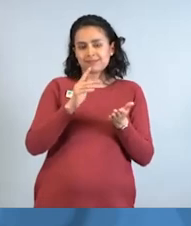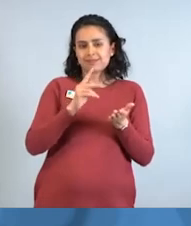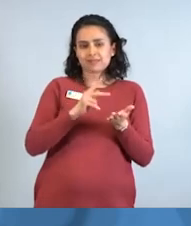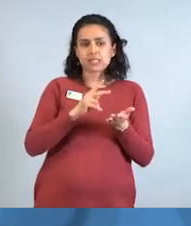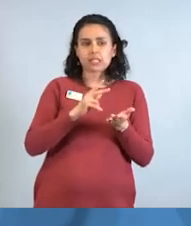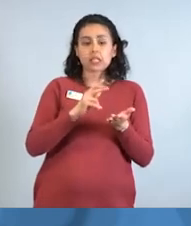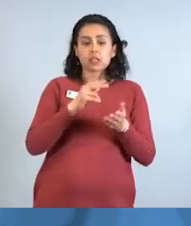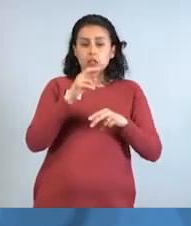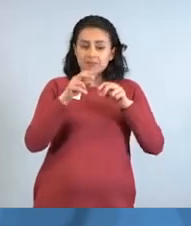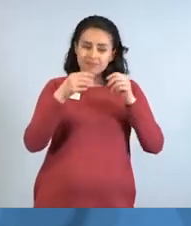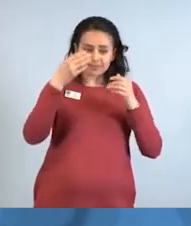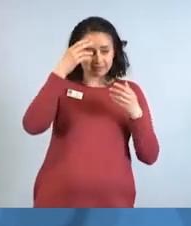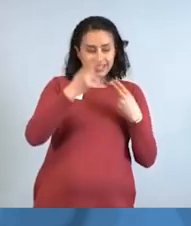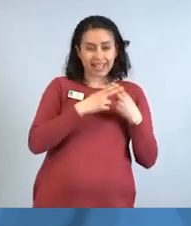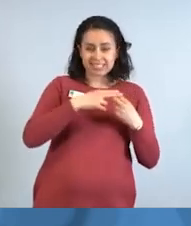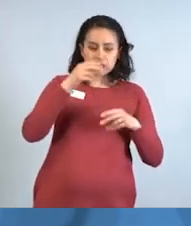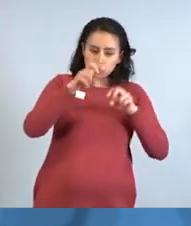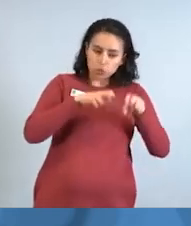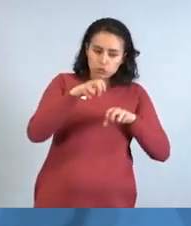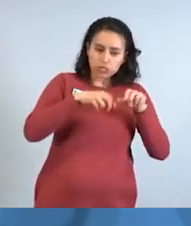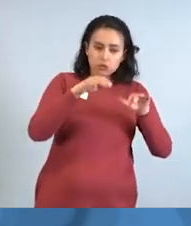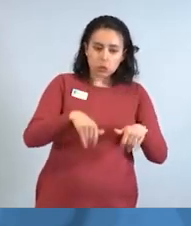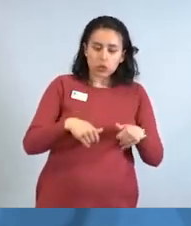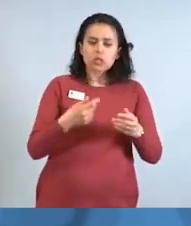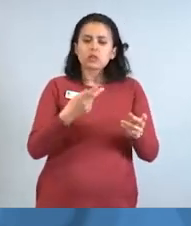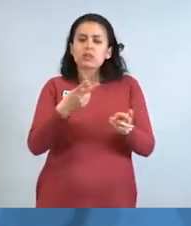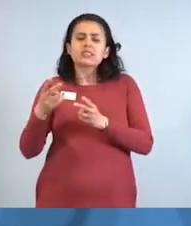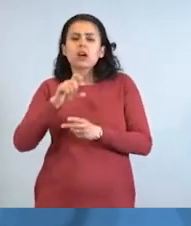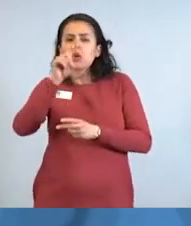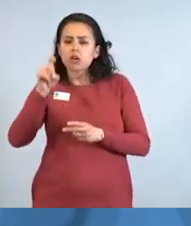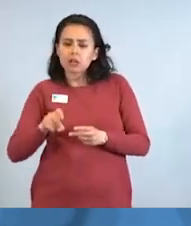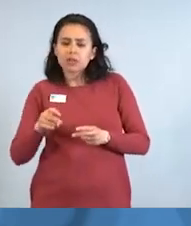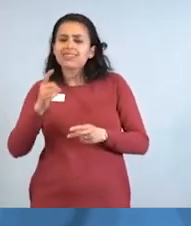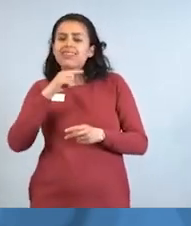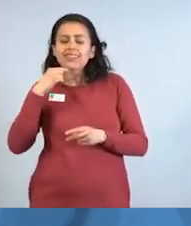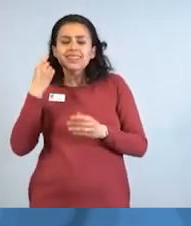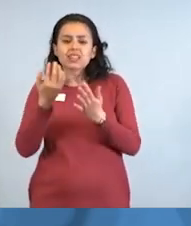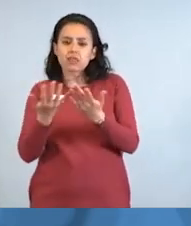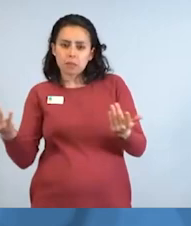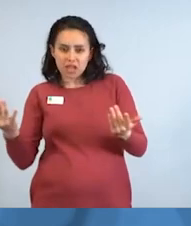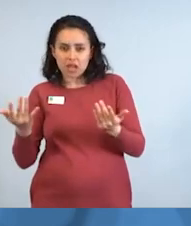ongelmana on kerätä riittävä määrä potilaita näihin isoihin faasi III -tutkimuksiin.